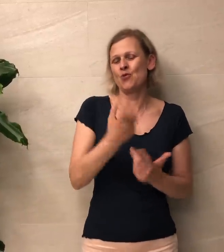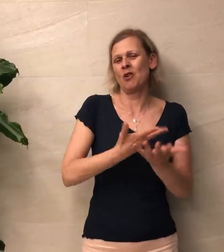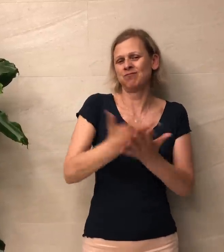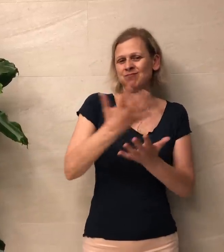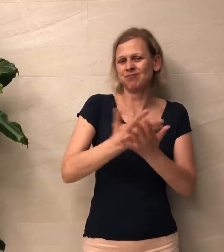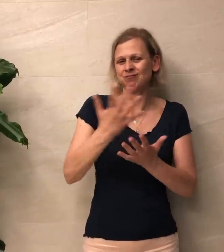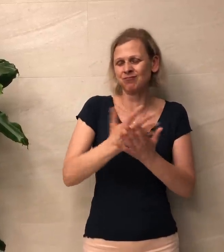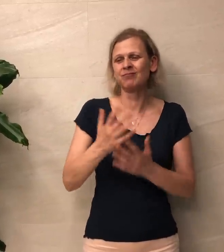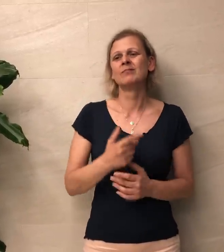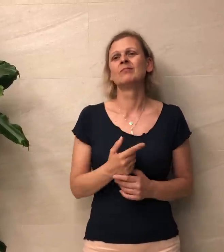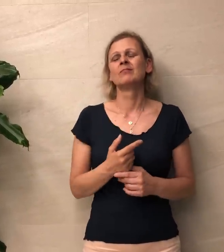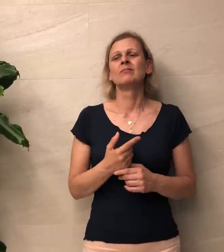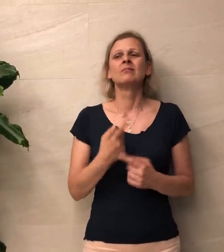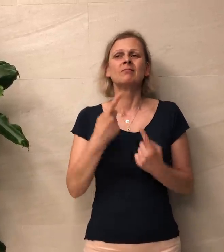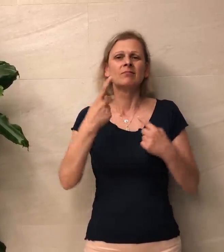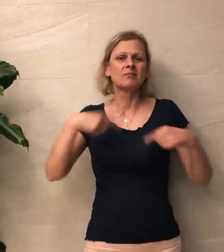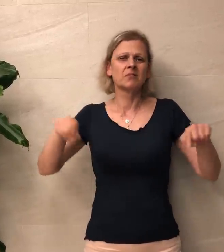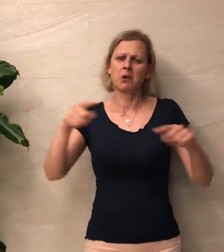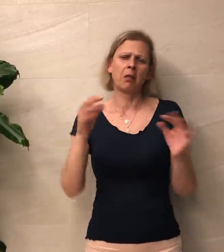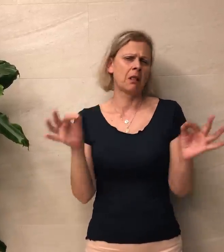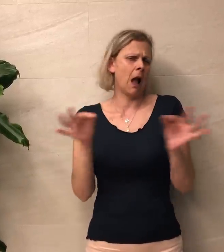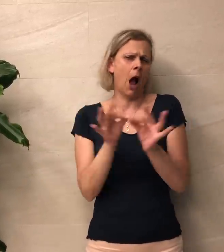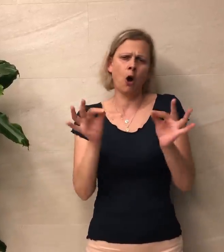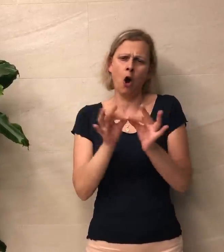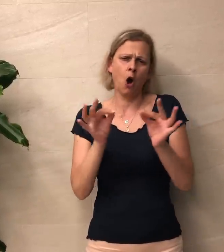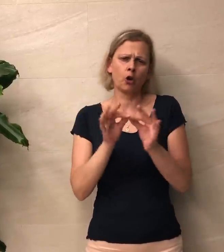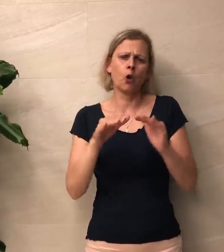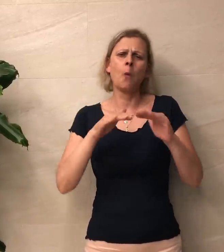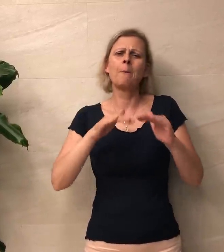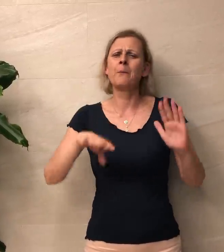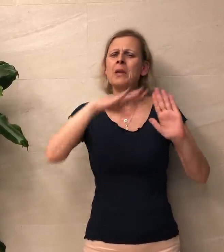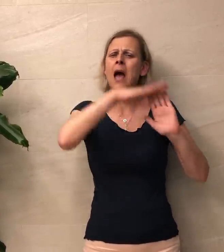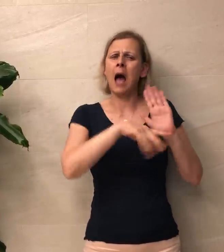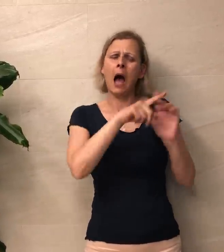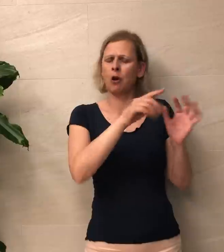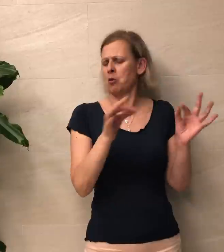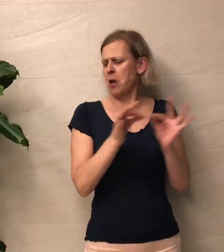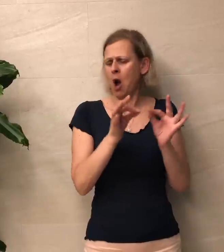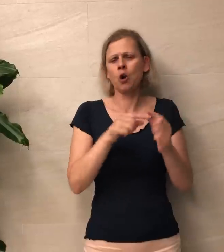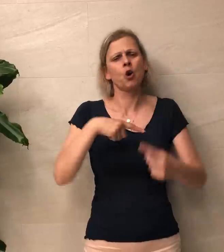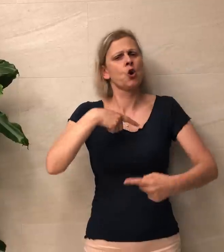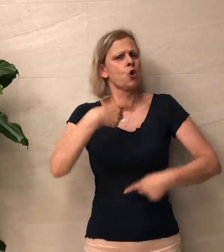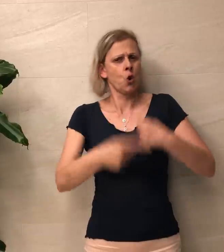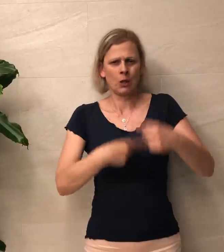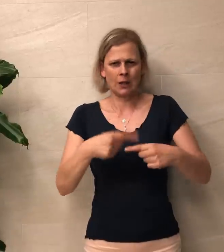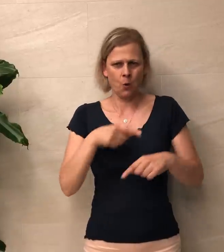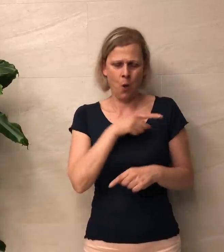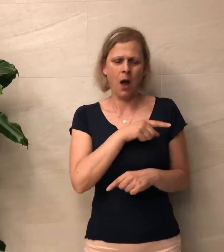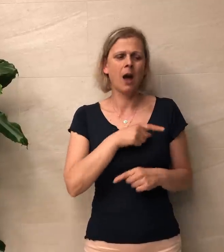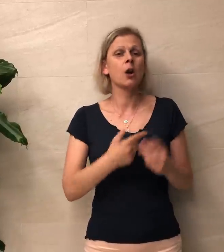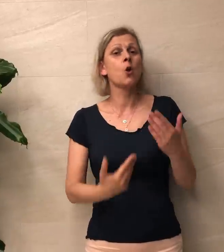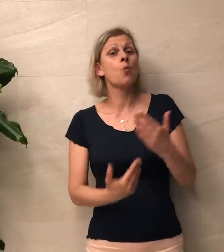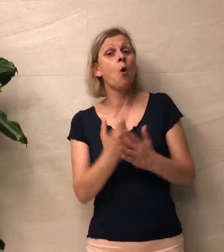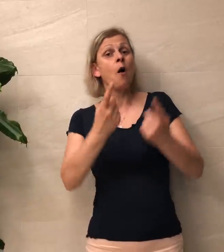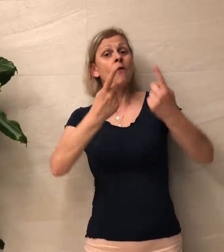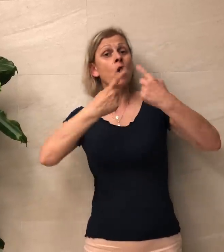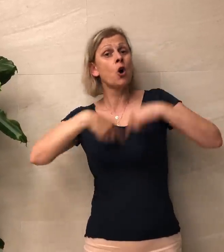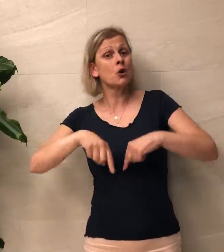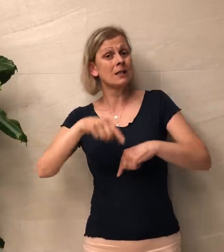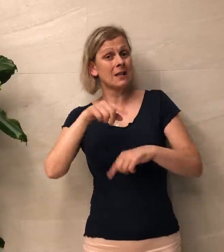Al termine della discussione ha relazionato ciascun gruppo. I membri hanno condiviso il piano d’azione che potrà essere portato avanti dal nuovo Consiglio